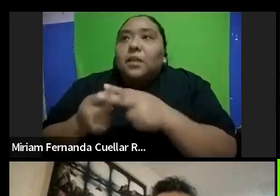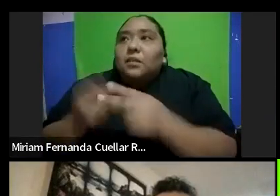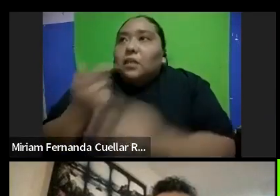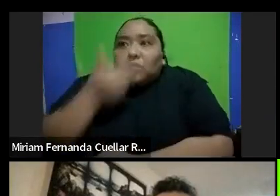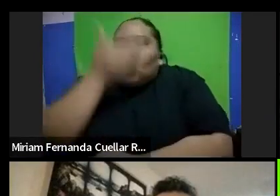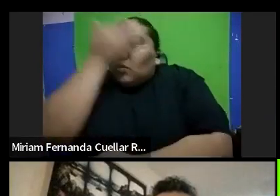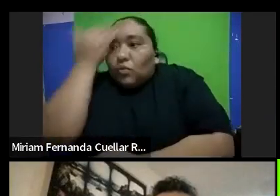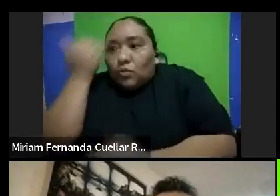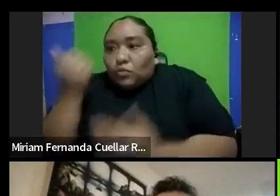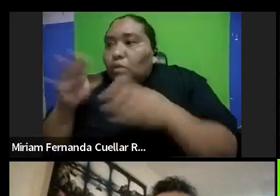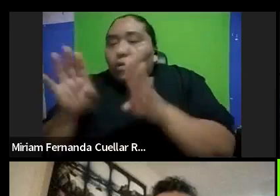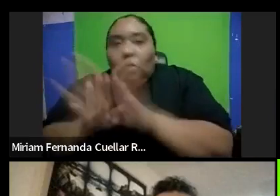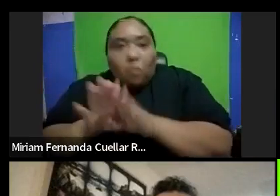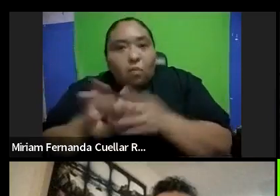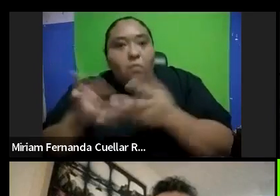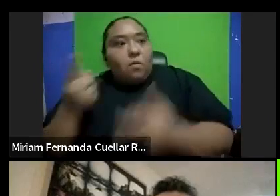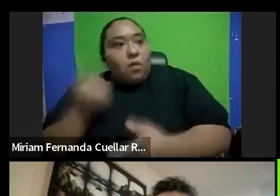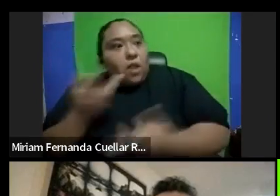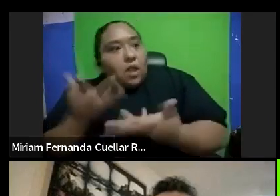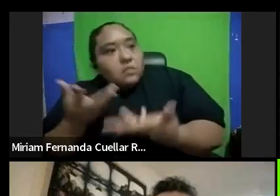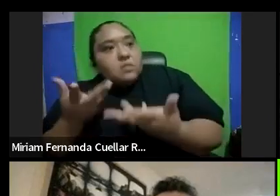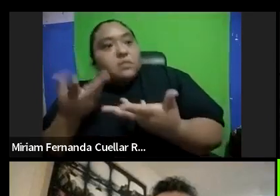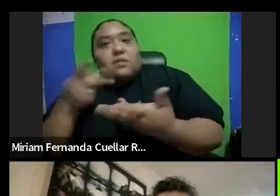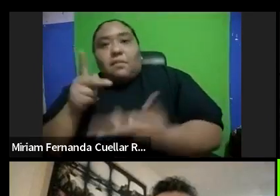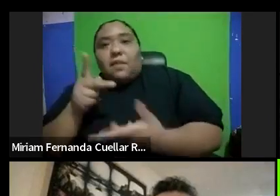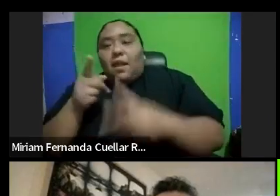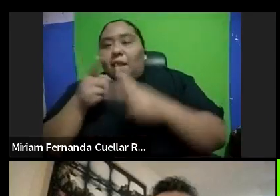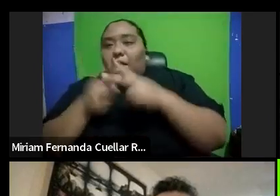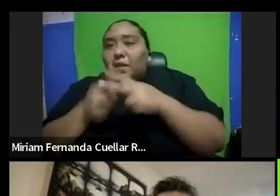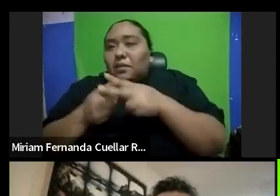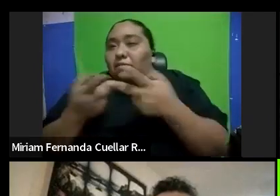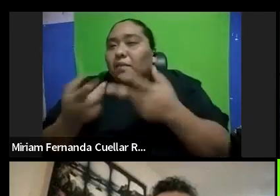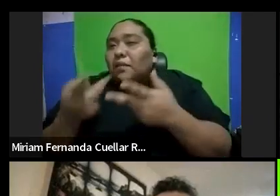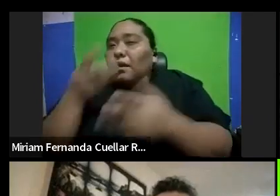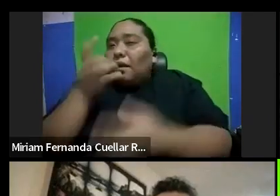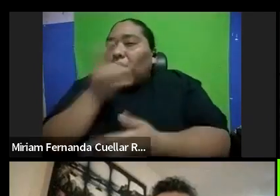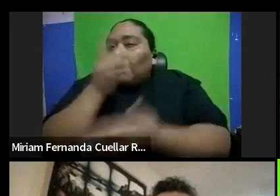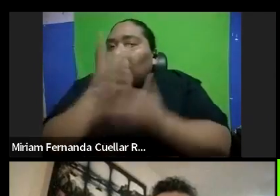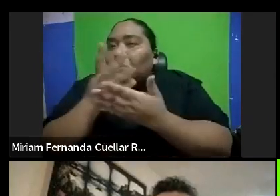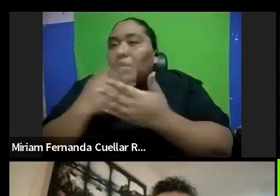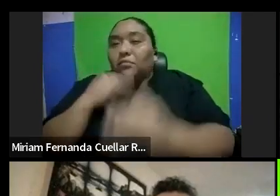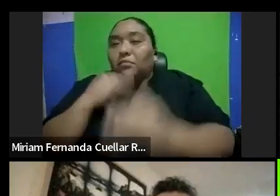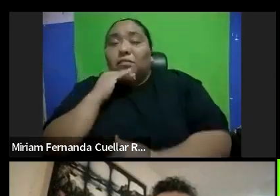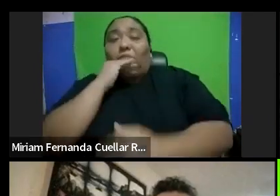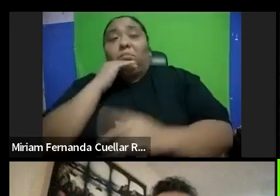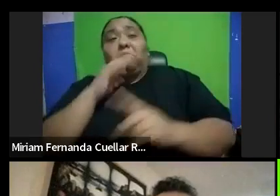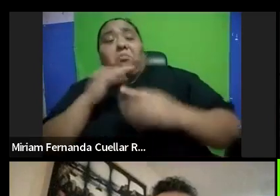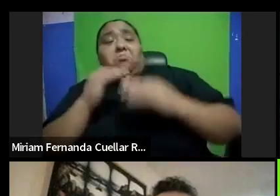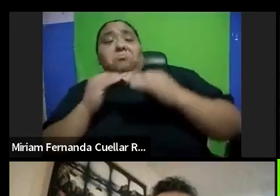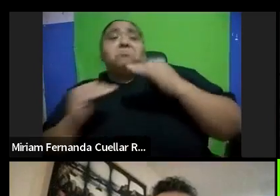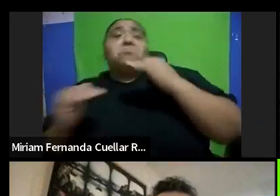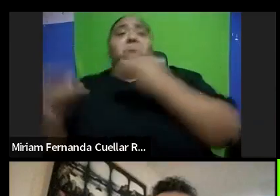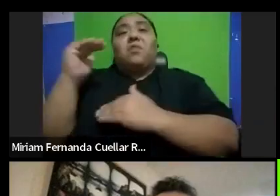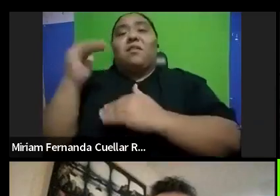matemáticas, no sé cómo fue timasla entendí matemáticas, no sé cómo fue ni Dónde Dónde fué Y entonces no Dónde fué Y entonces no es la matemática algo de la élite de algo en